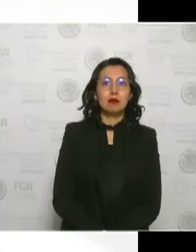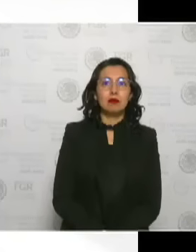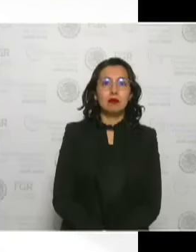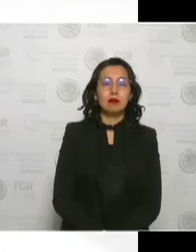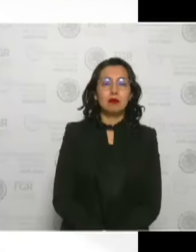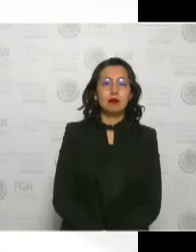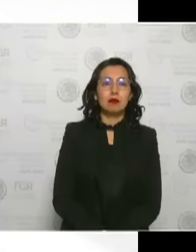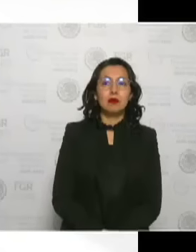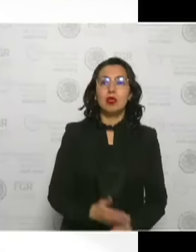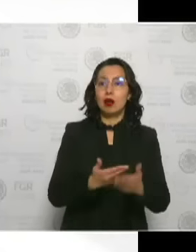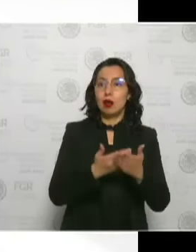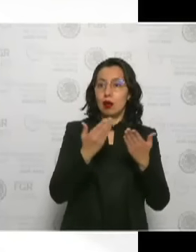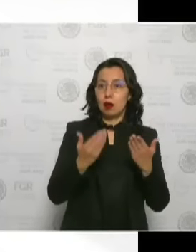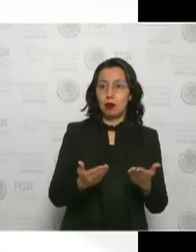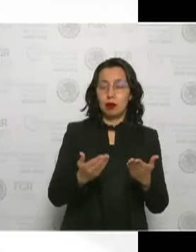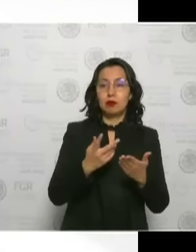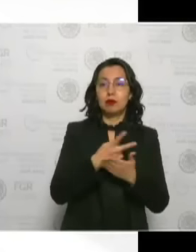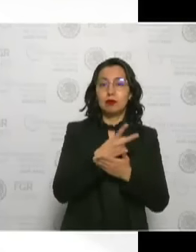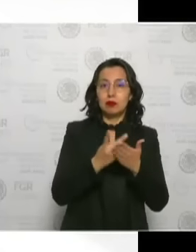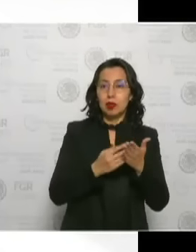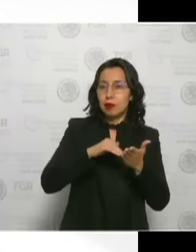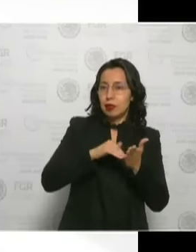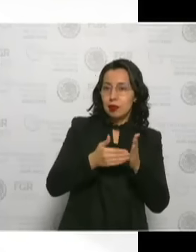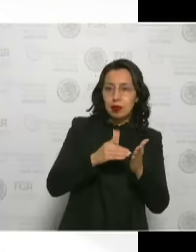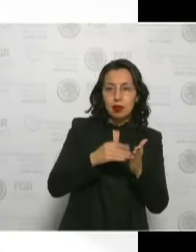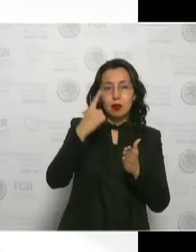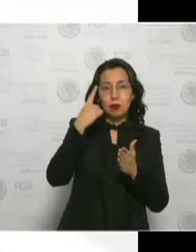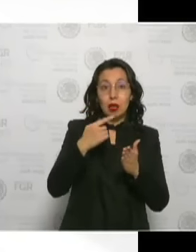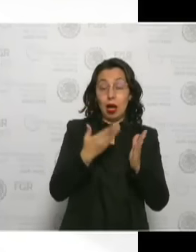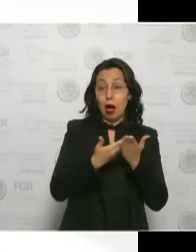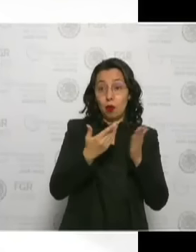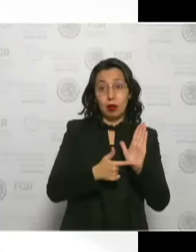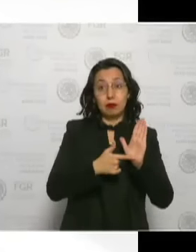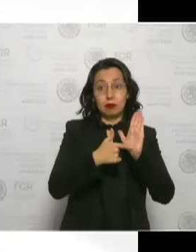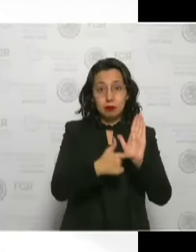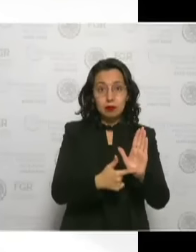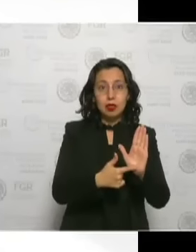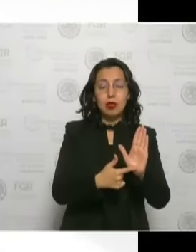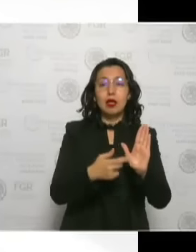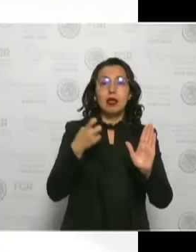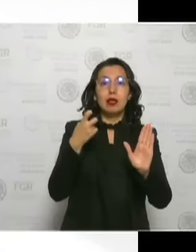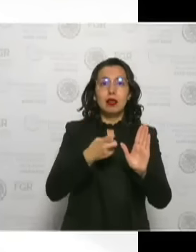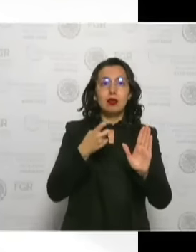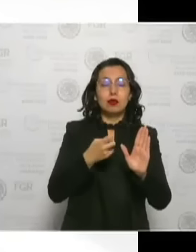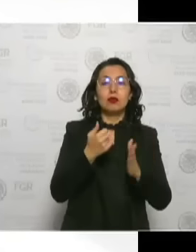El plan estratégico de procuración de justicia que ahora presento es un instrumento para mejorar